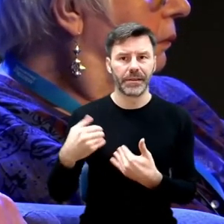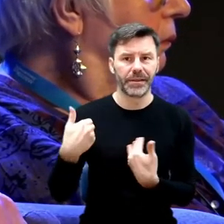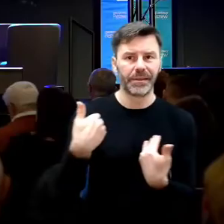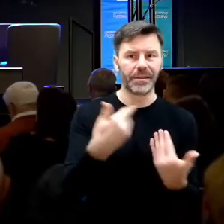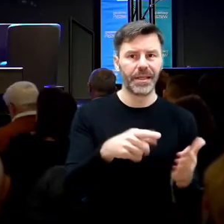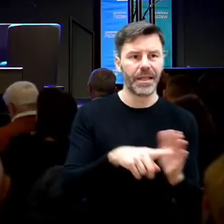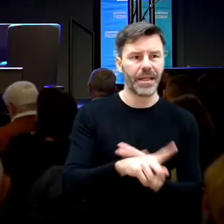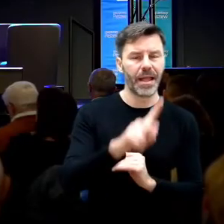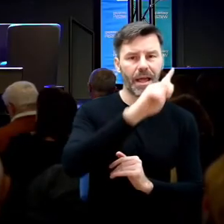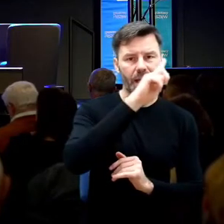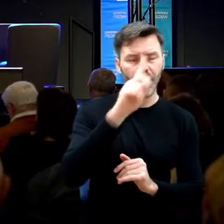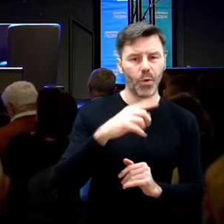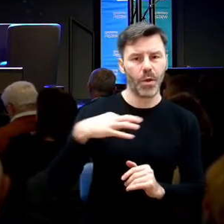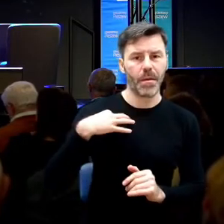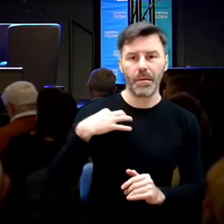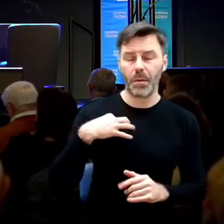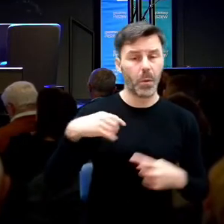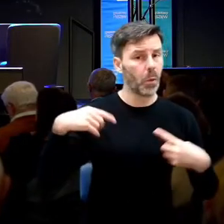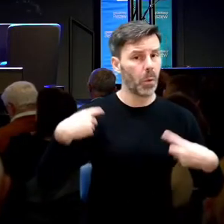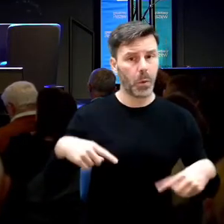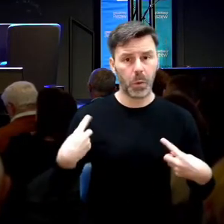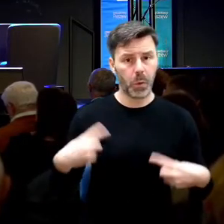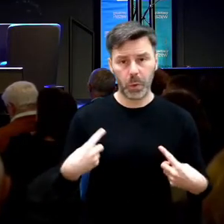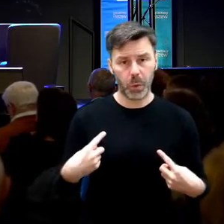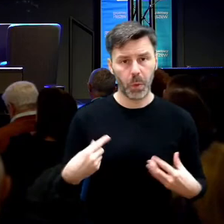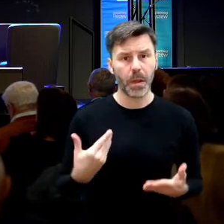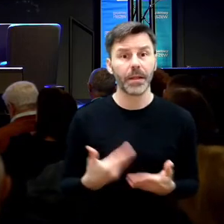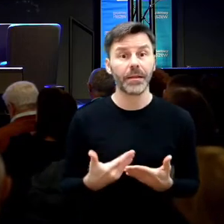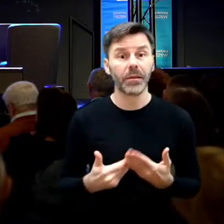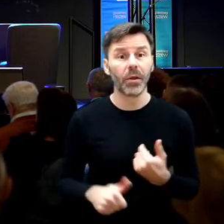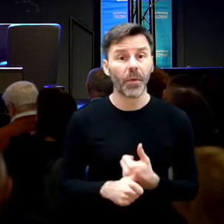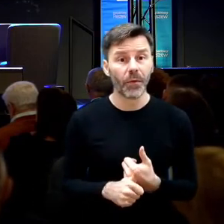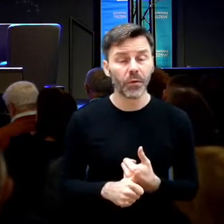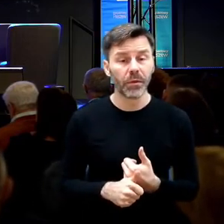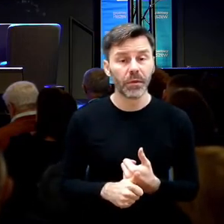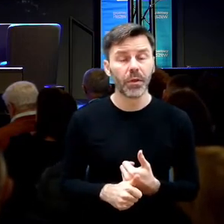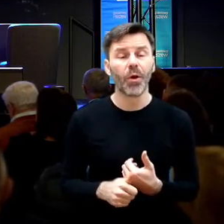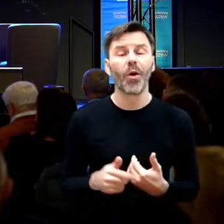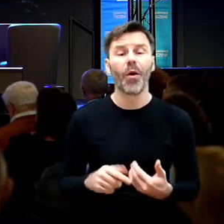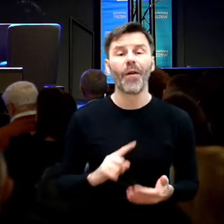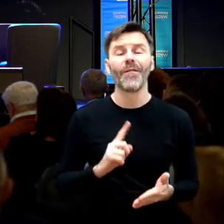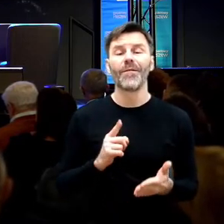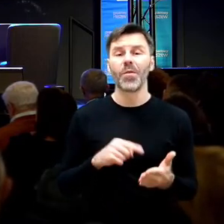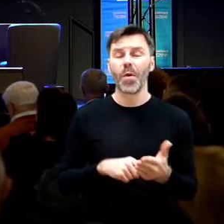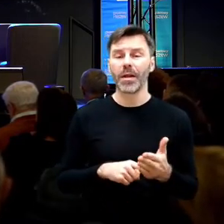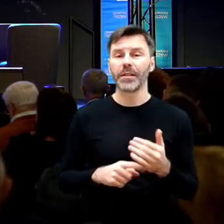Z jakich? No właśnie z tych, że ta przestrzeń